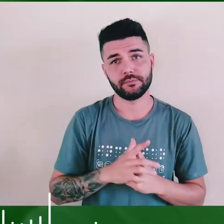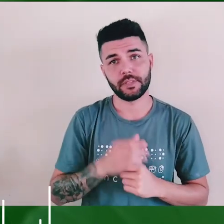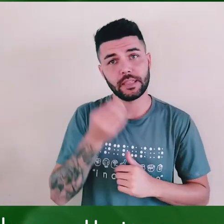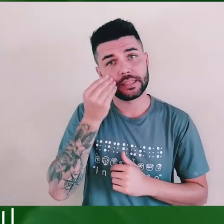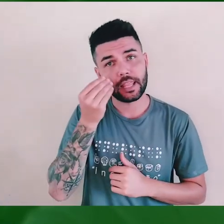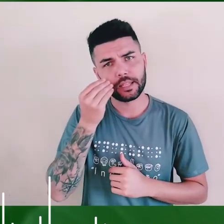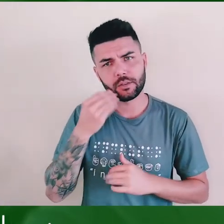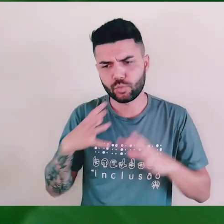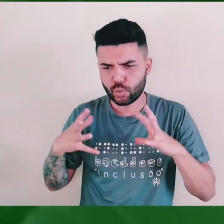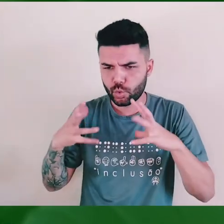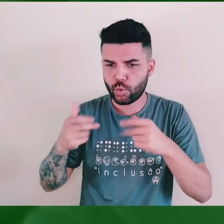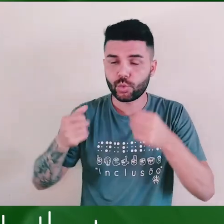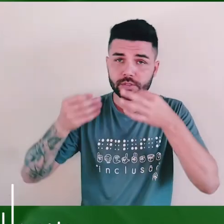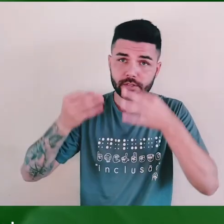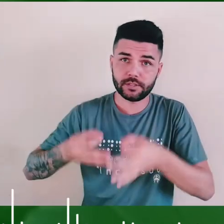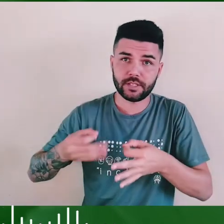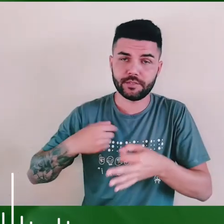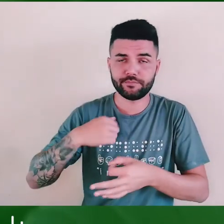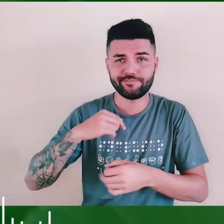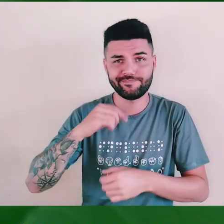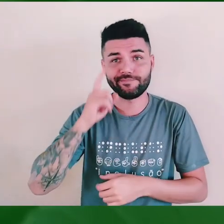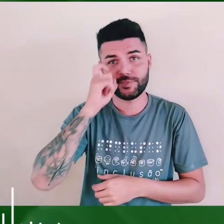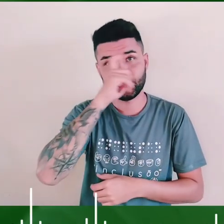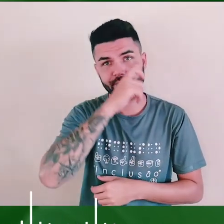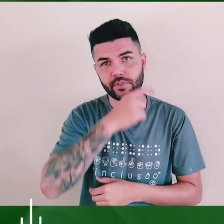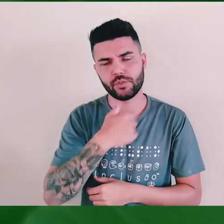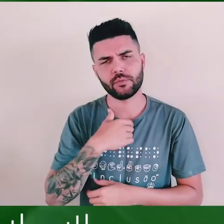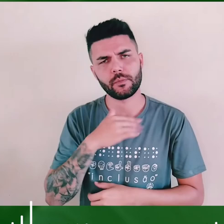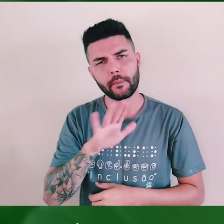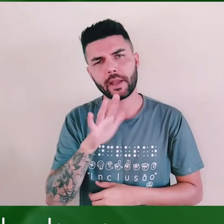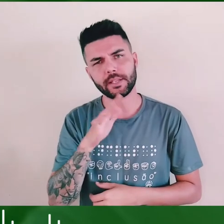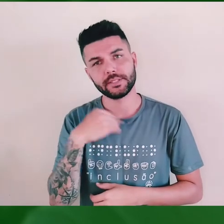em uma hora é bem difícil mas a gente consegue! Enfim, então pra gente já começar nesse